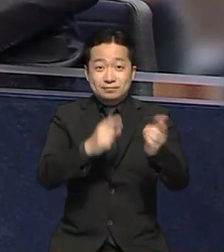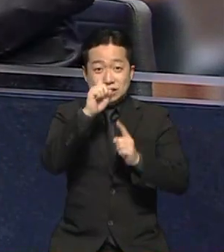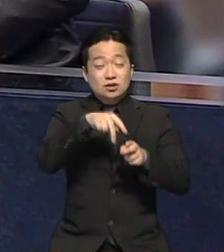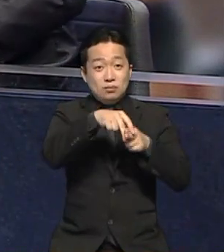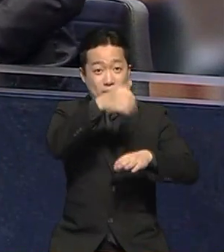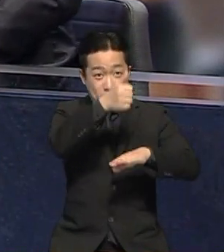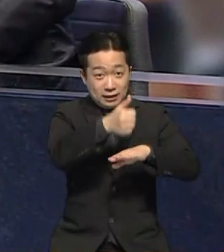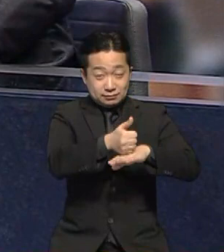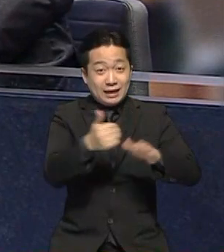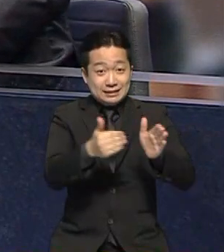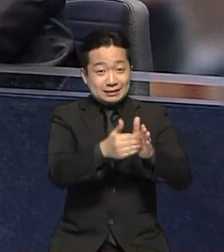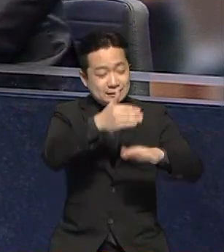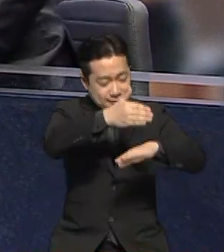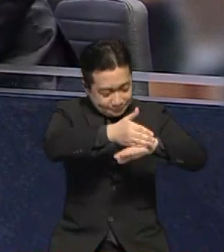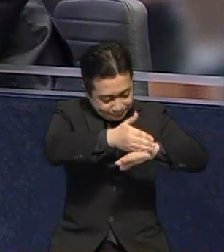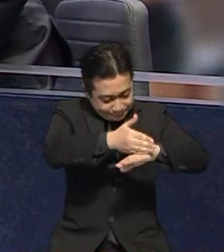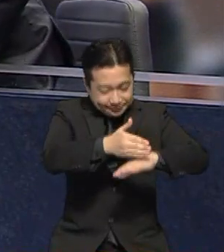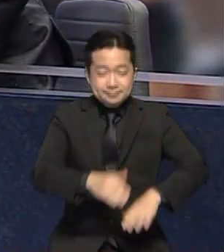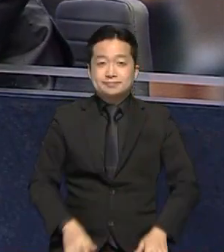이 후보님 말씀 여기까지 듣겠습니다. 고맙습니다.